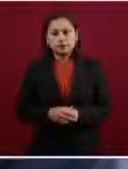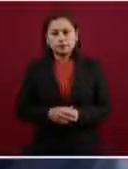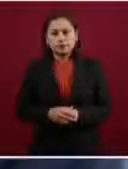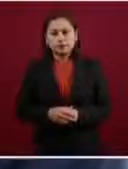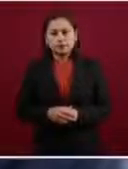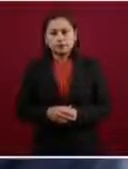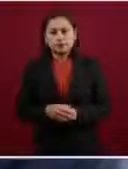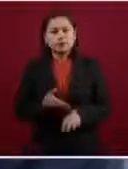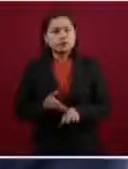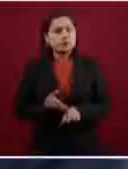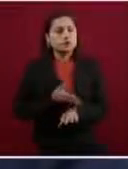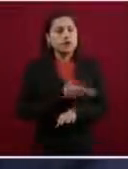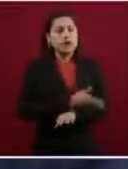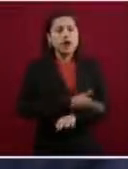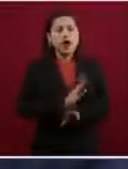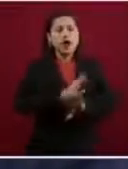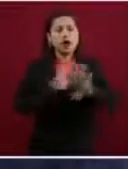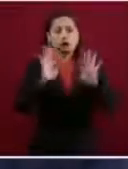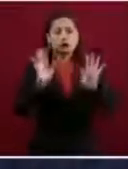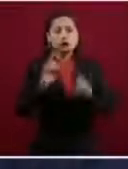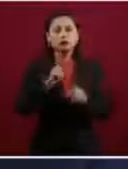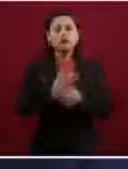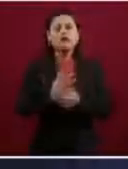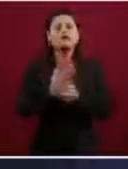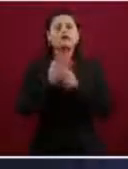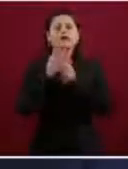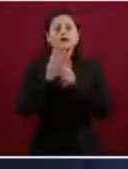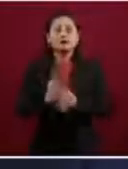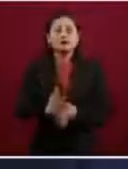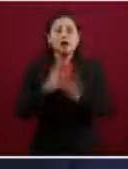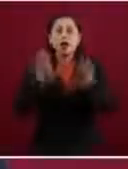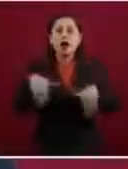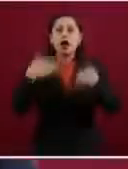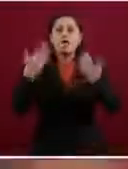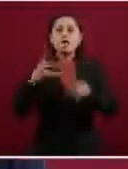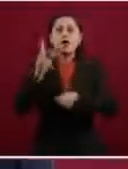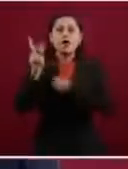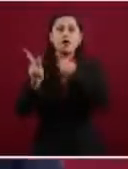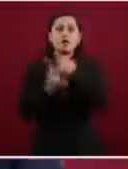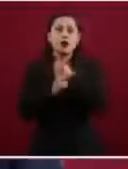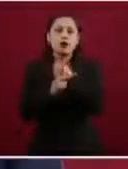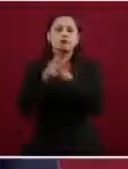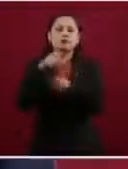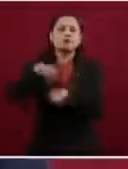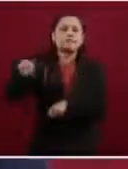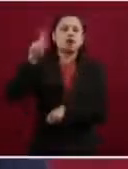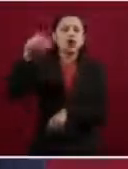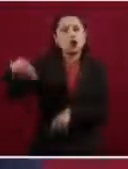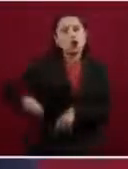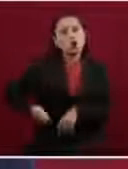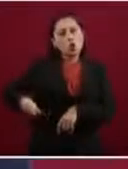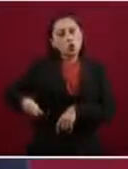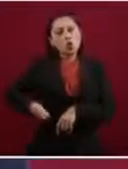no había crecimiento en el país o que lo que pasaba aquí era por factores externos,